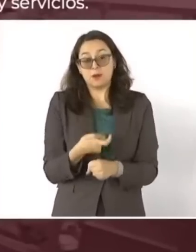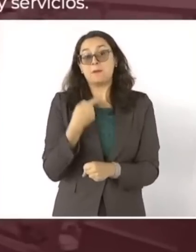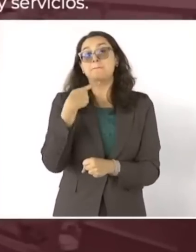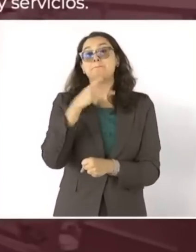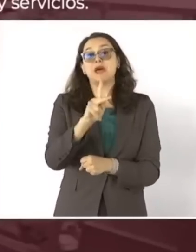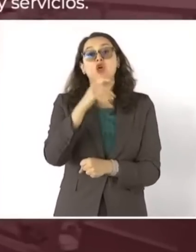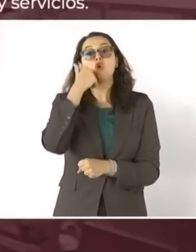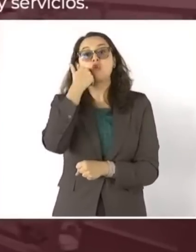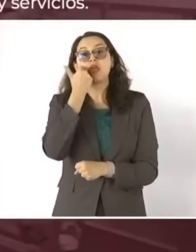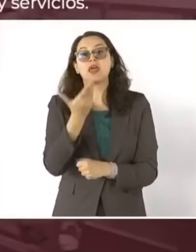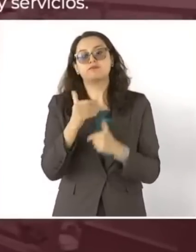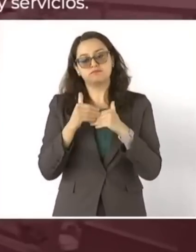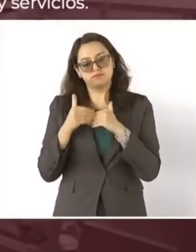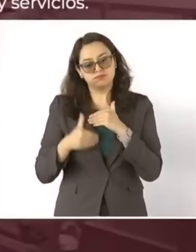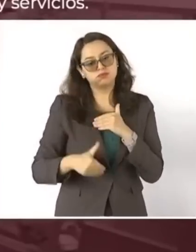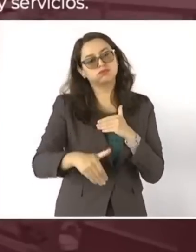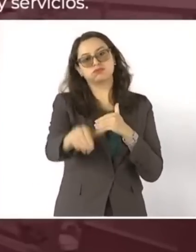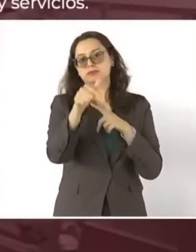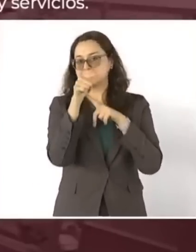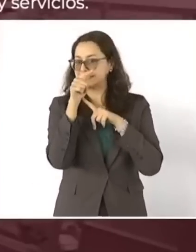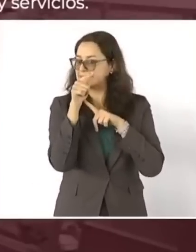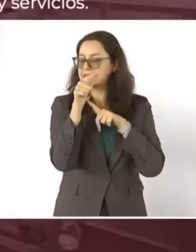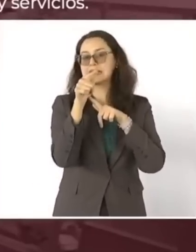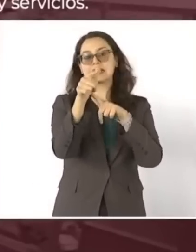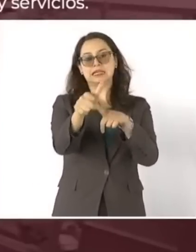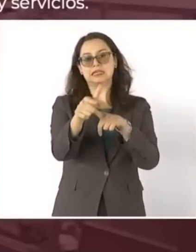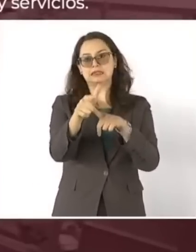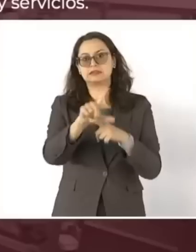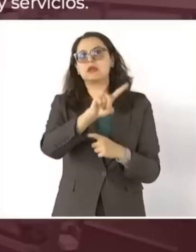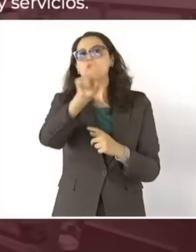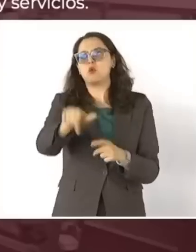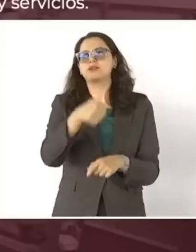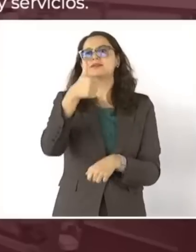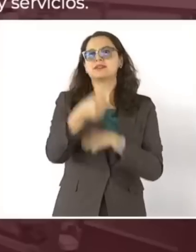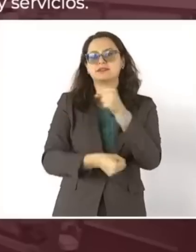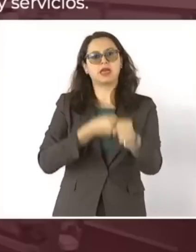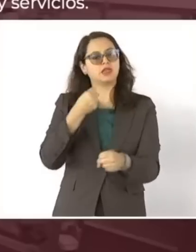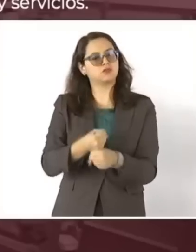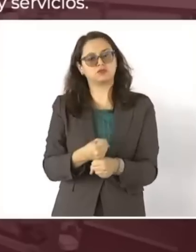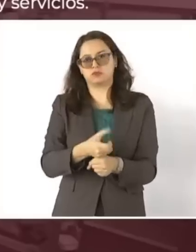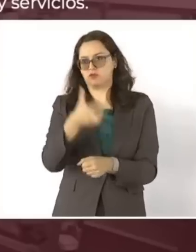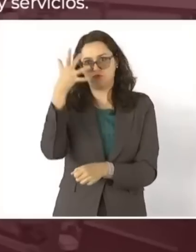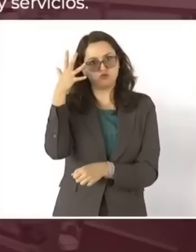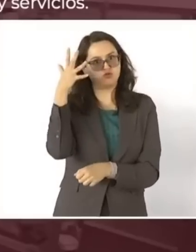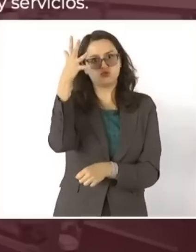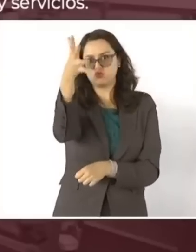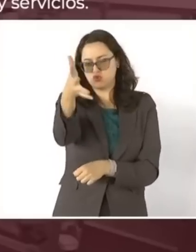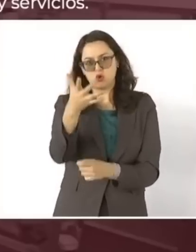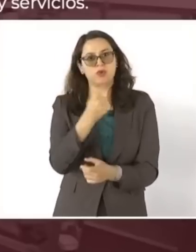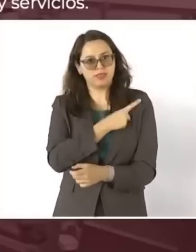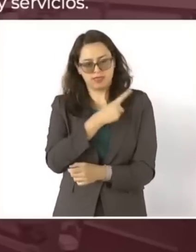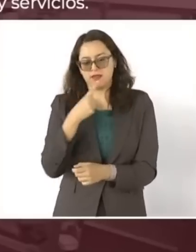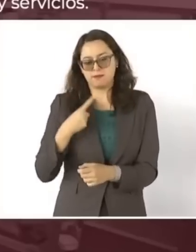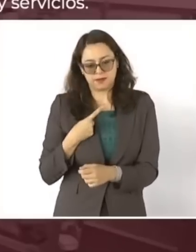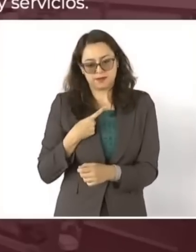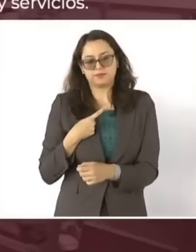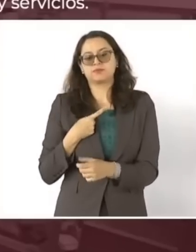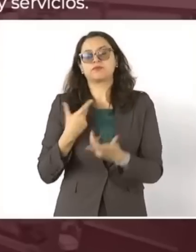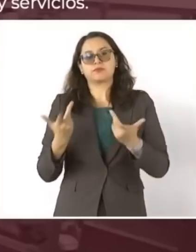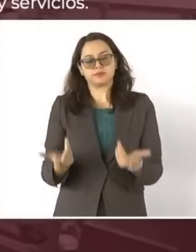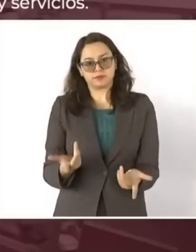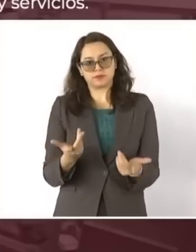de largo plazo para nuestro país más allá incluso de nuestros ex de largo plazo para el desarrollo